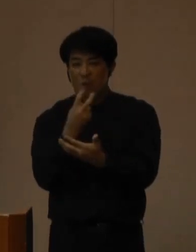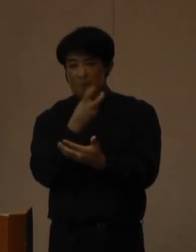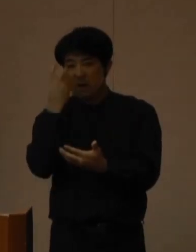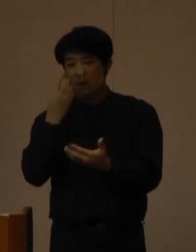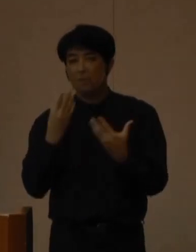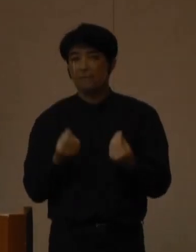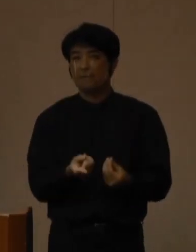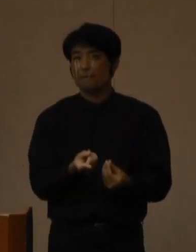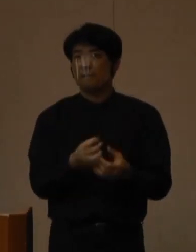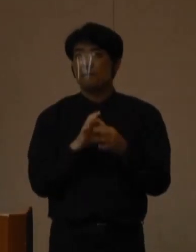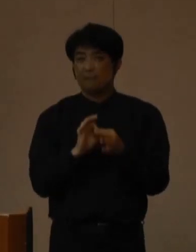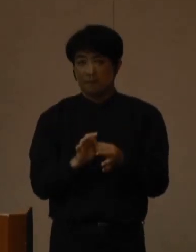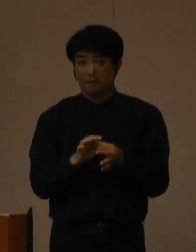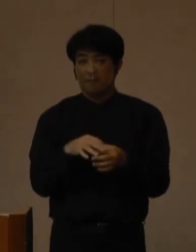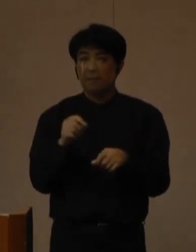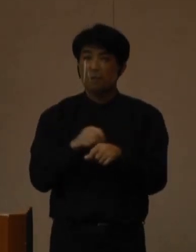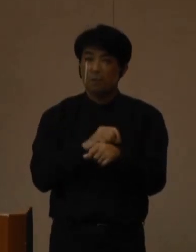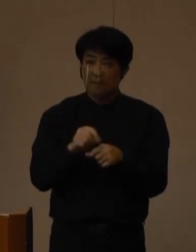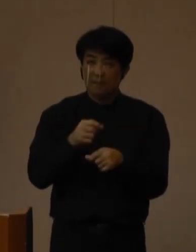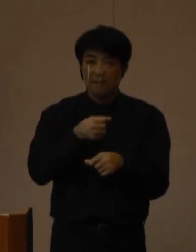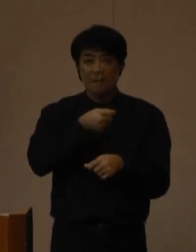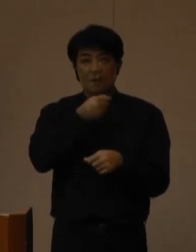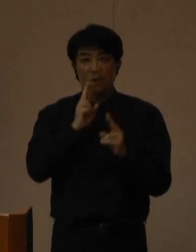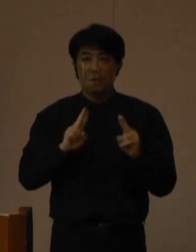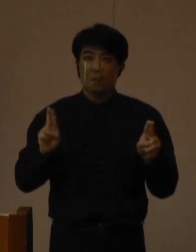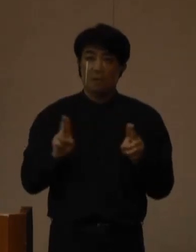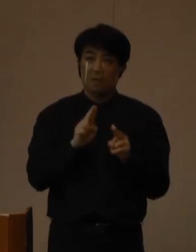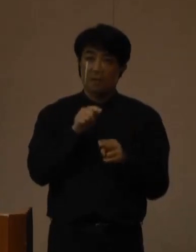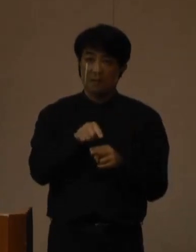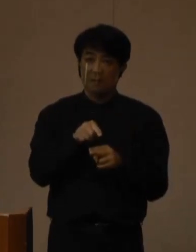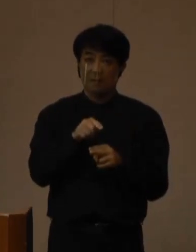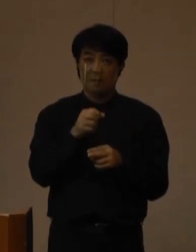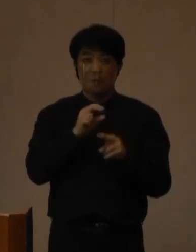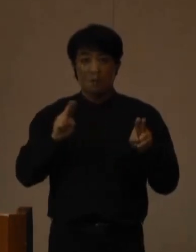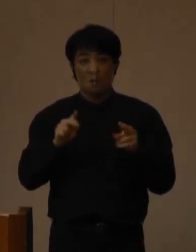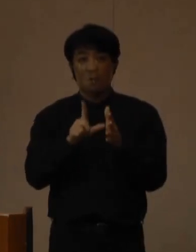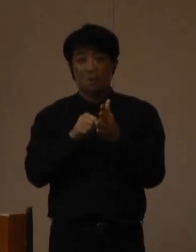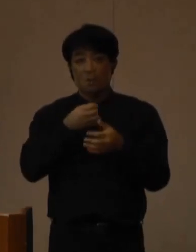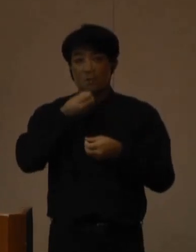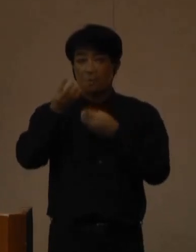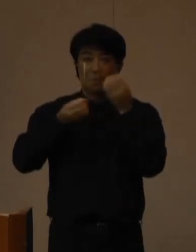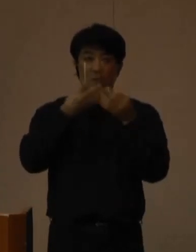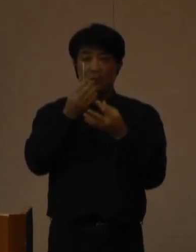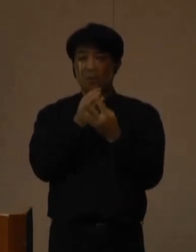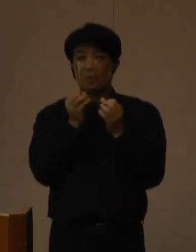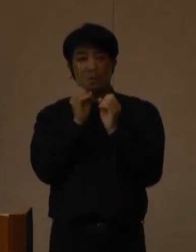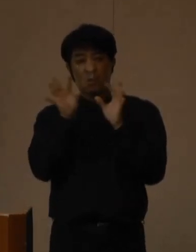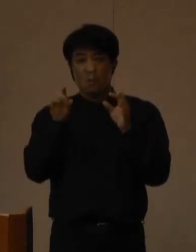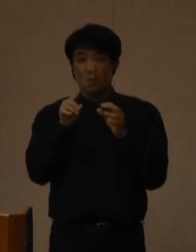特にカラオケなど大きな声を出すと飛沫による感染リスクが高くなると言われておりますので、